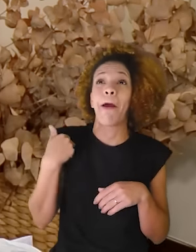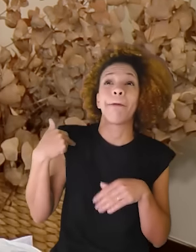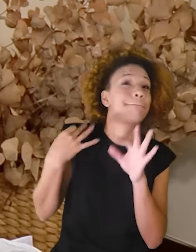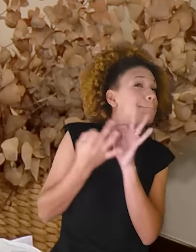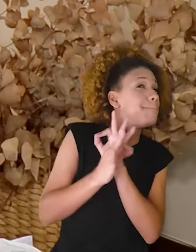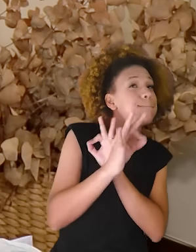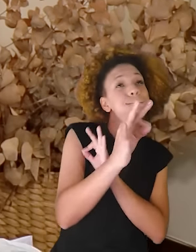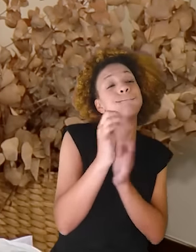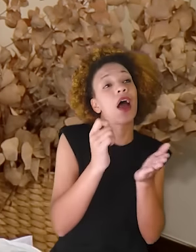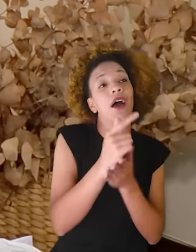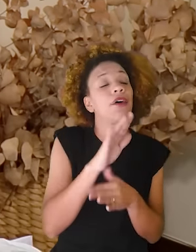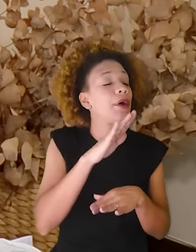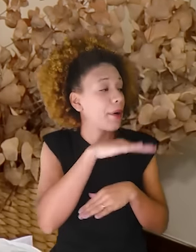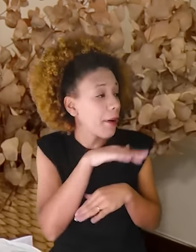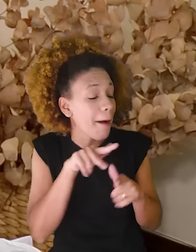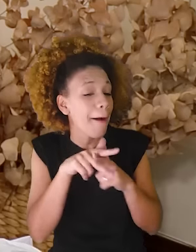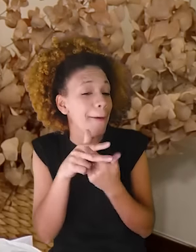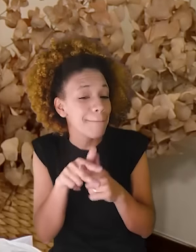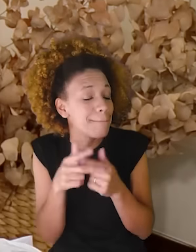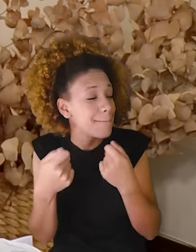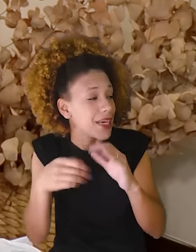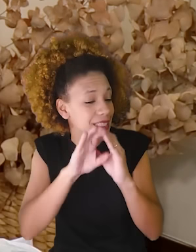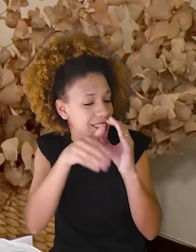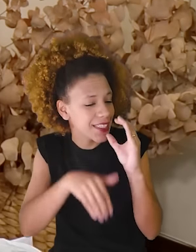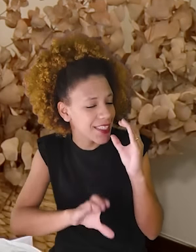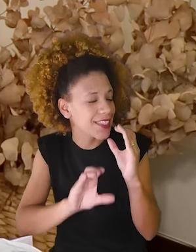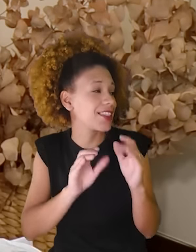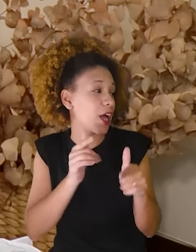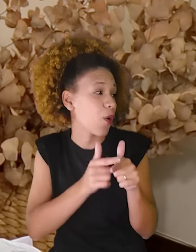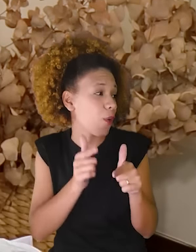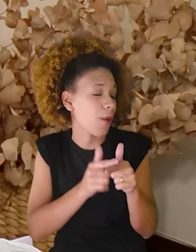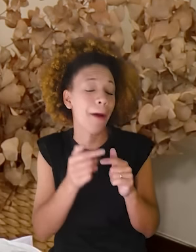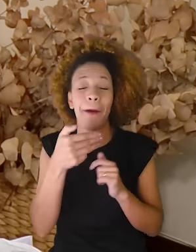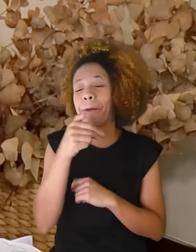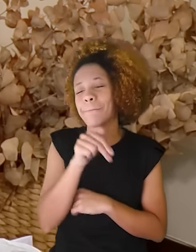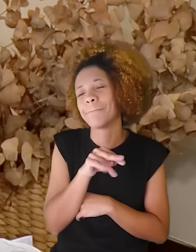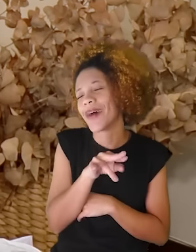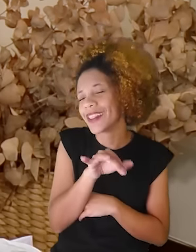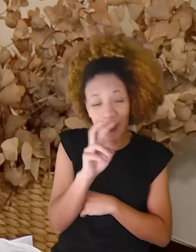[ __ ] do Gelo Mateus deu problema no encanamento eu quero começar com esse Mateus daqui a 5